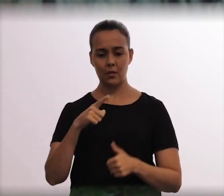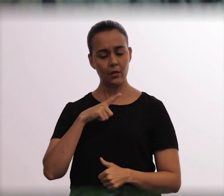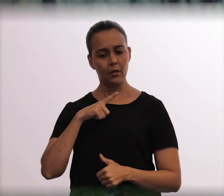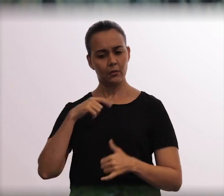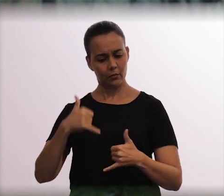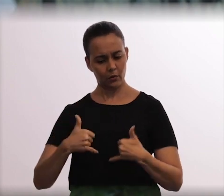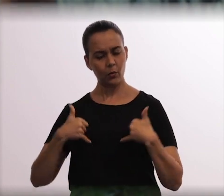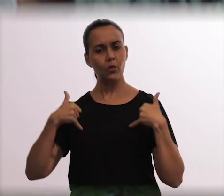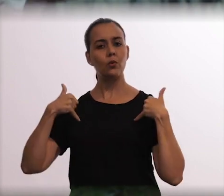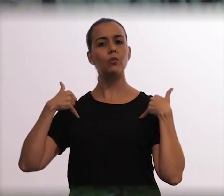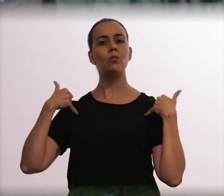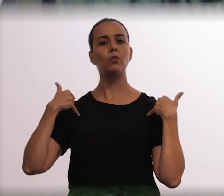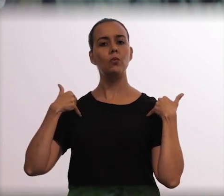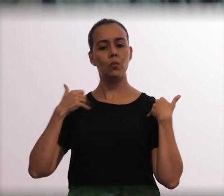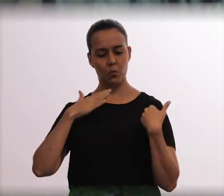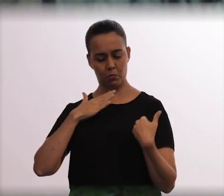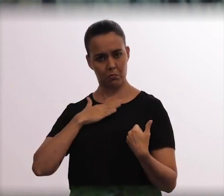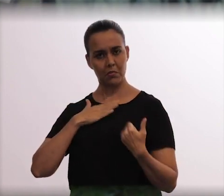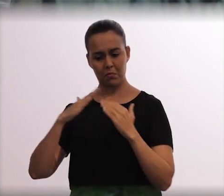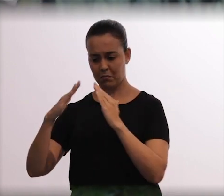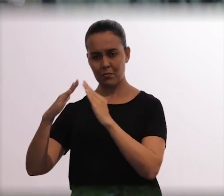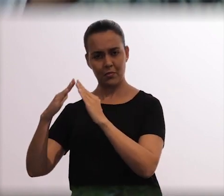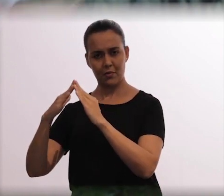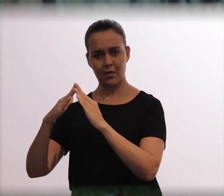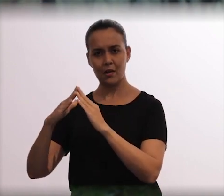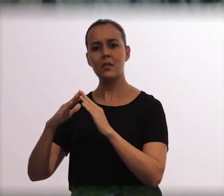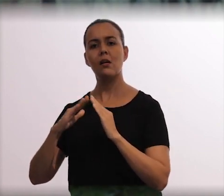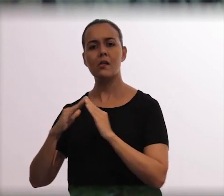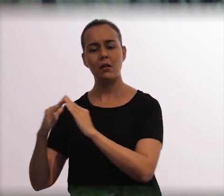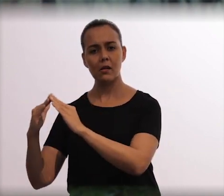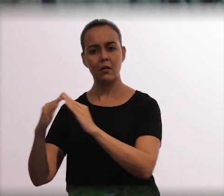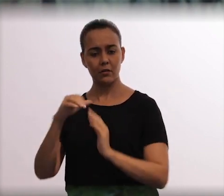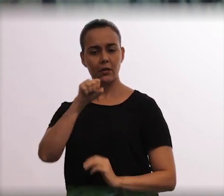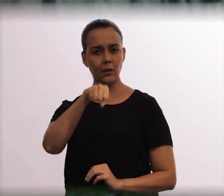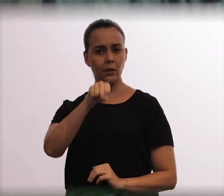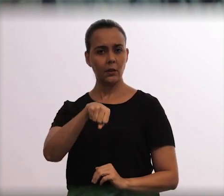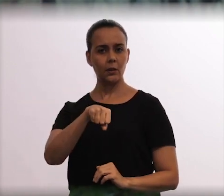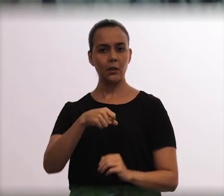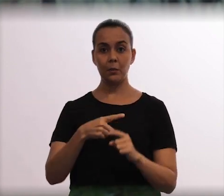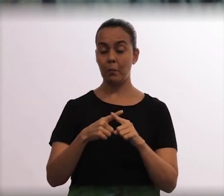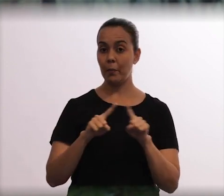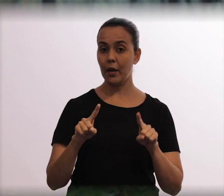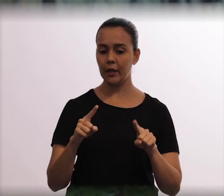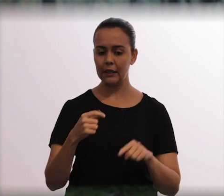e outros orgulhos, que cada um reivindica o seu orgulho e aumenta a sua subjetividade, o que é bom,